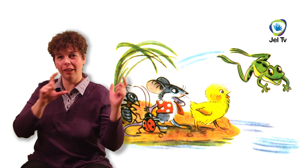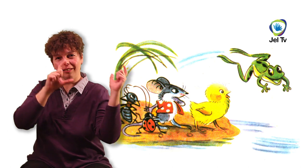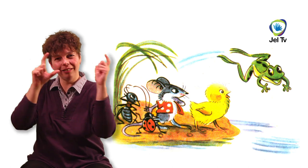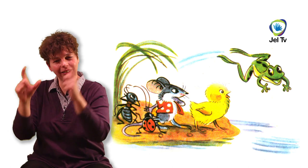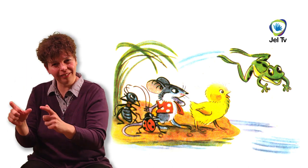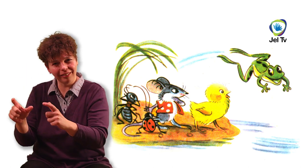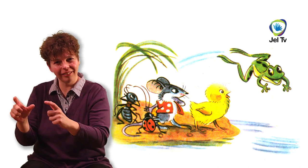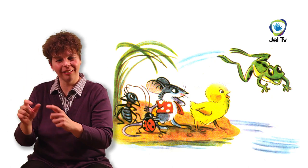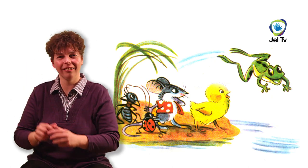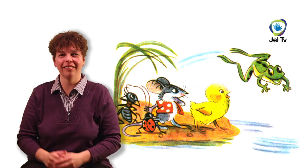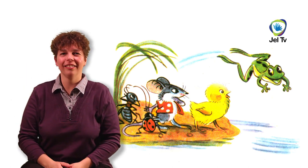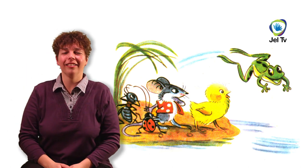Elérkeztek egy patakhoz.